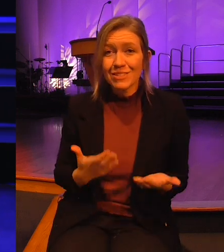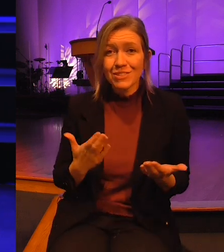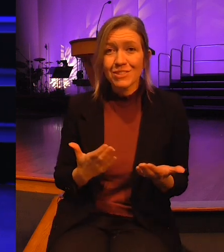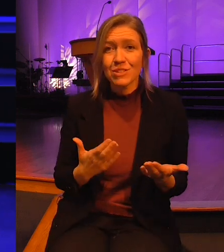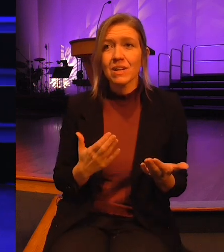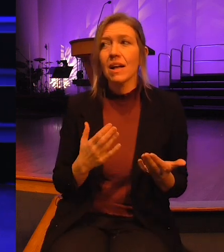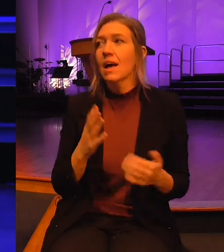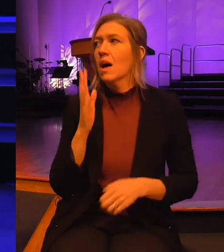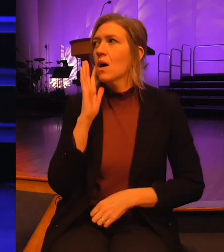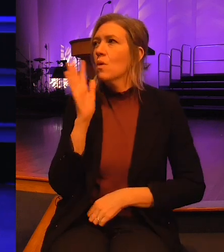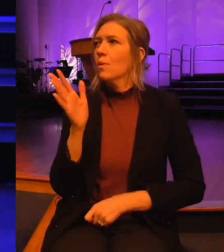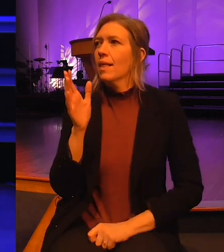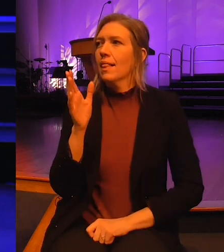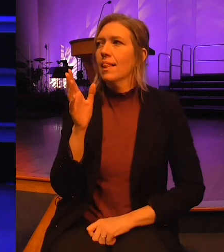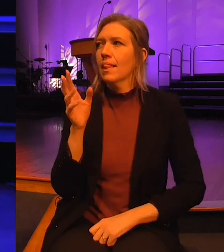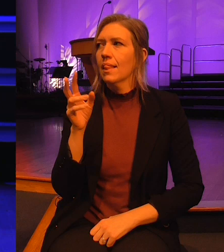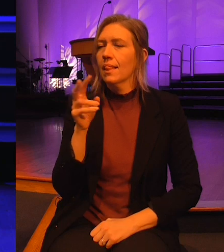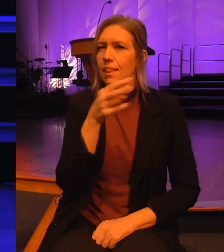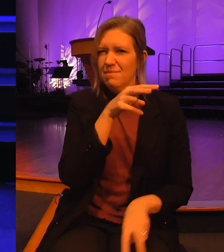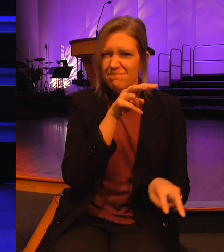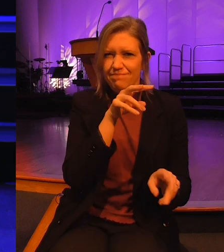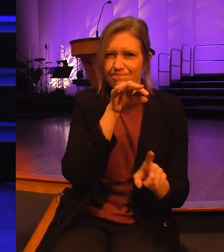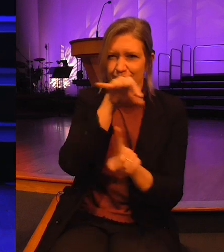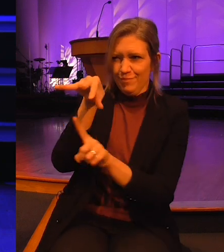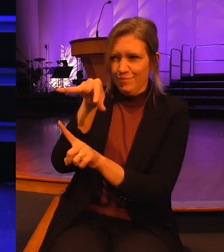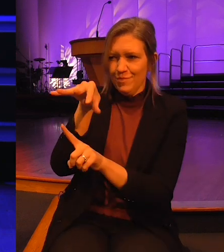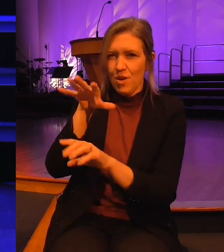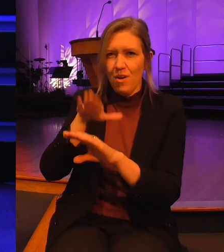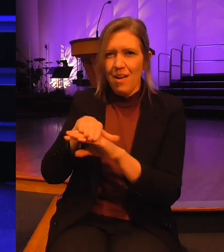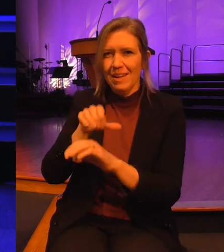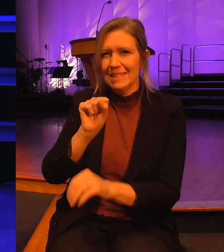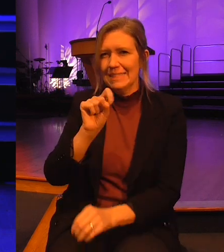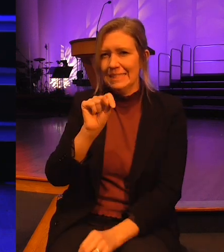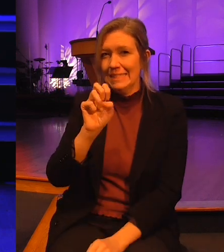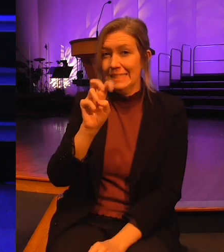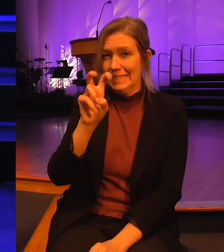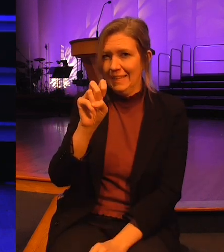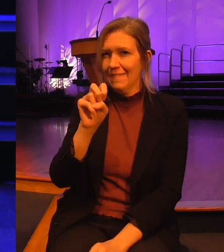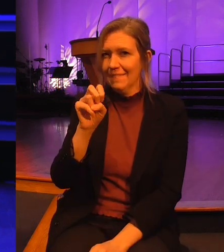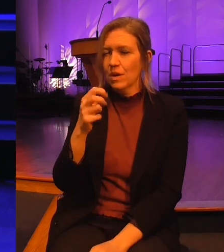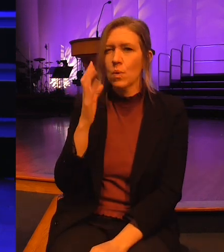aprietos. CU. Sé que él dirá que sí, pero Steve, ¿dirás? Una pequeña bendición final para nosotros